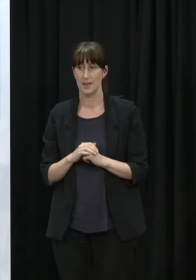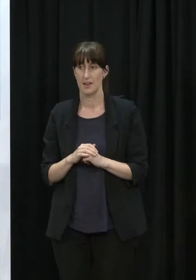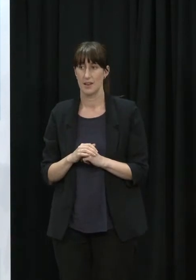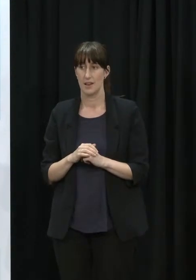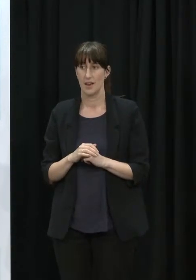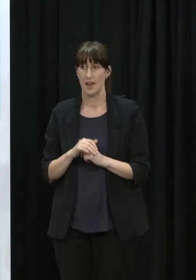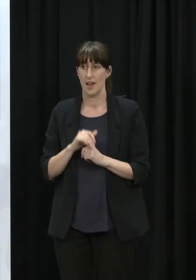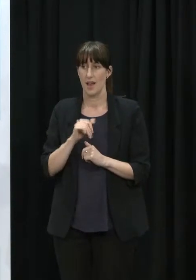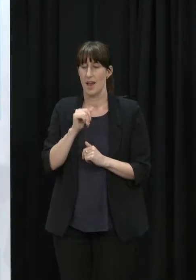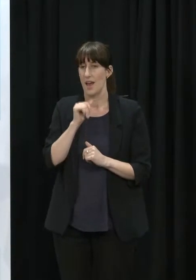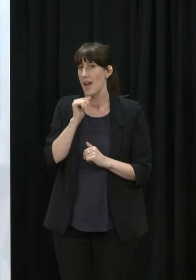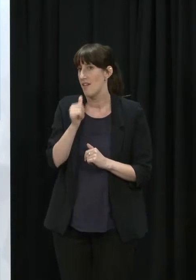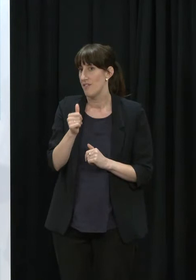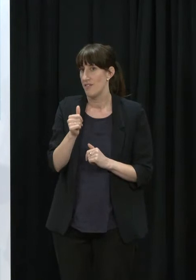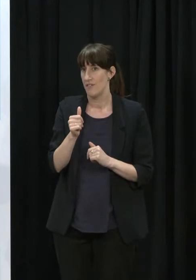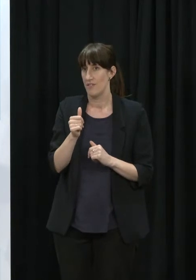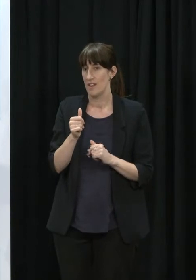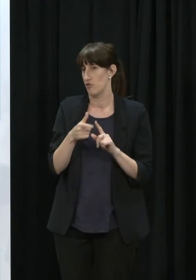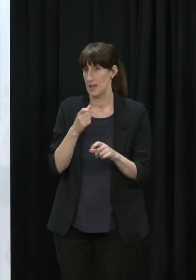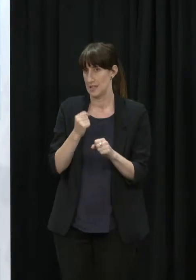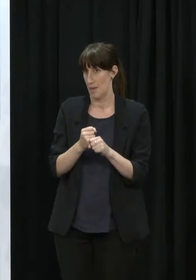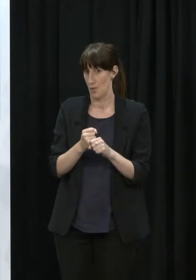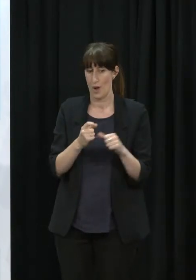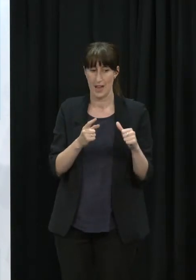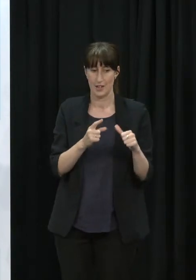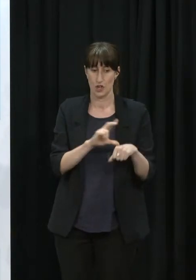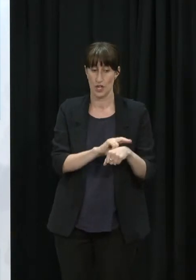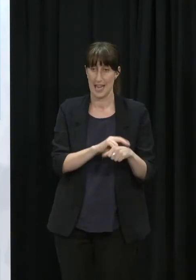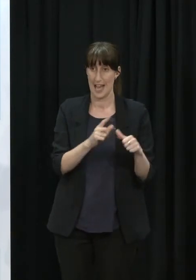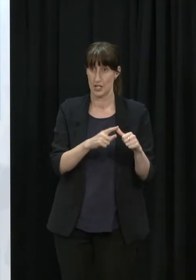katoa etahi korero